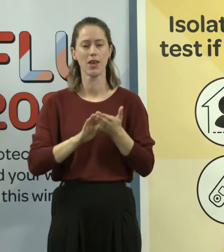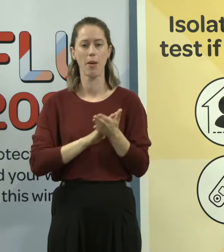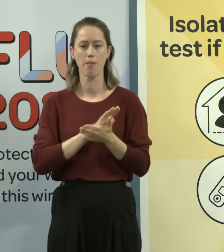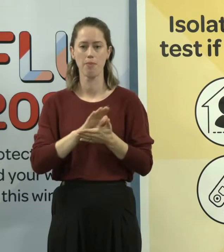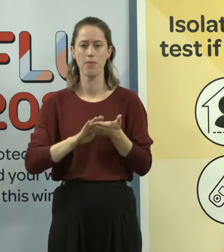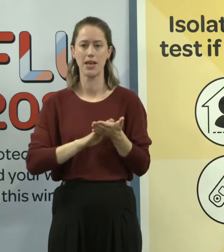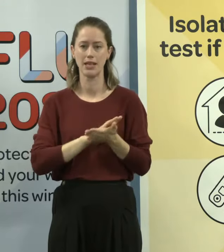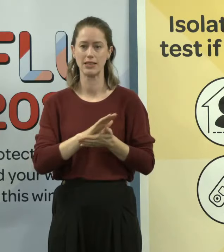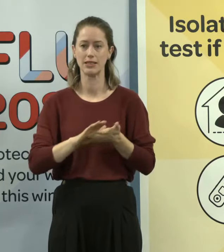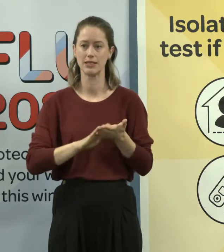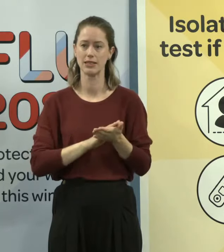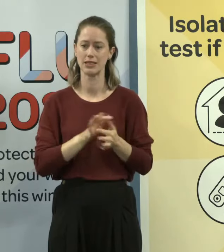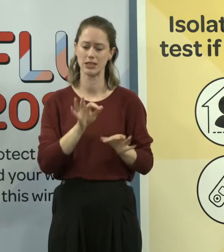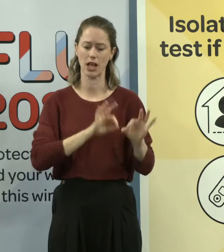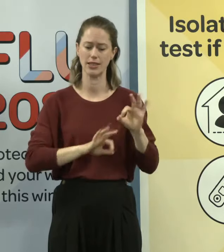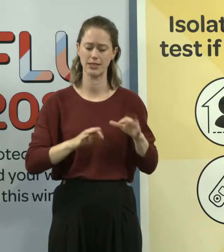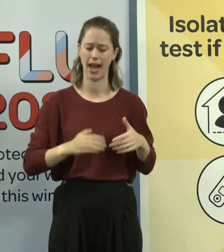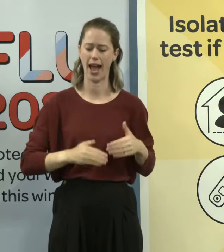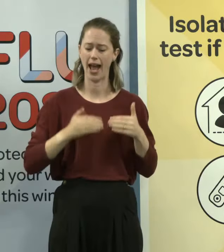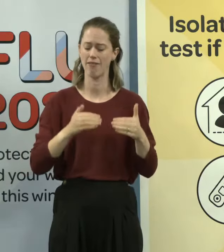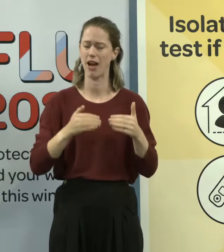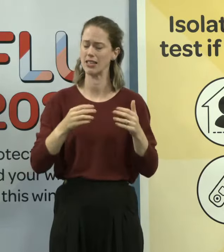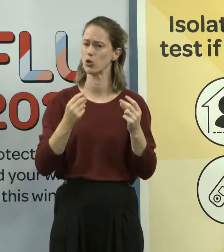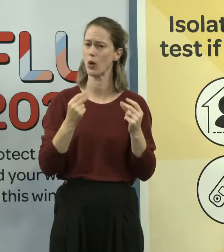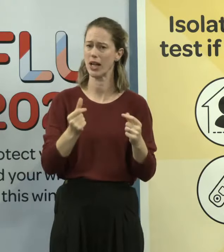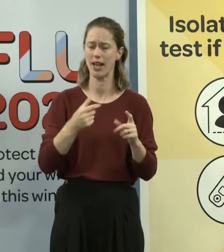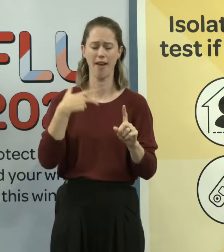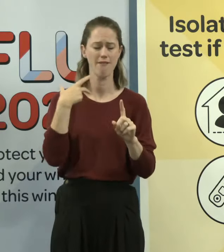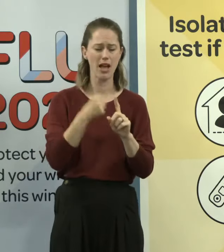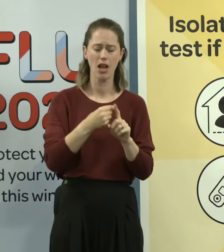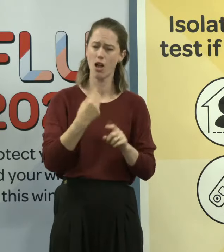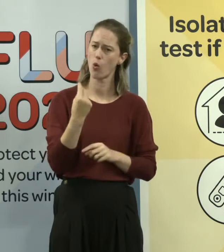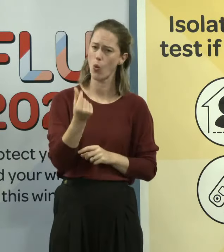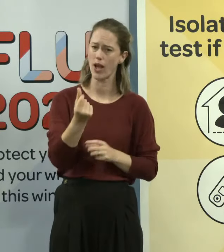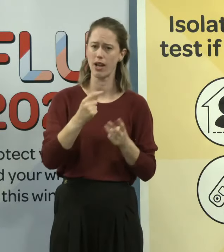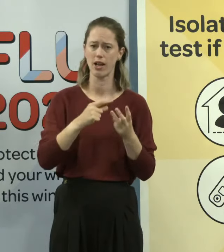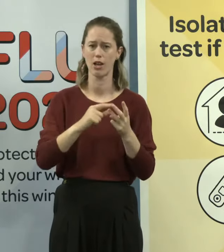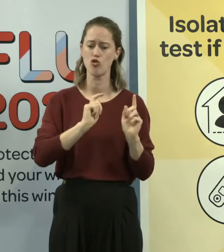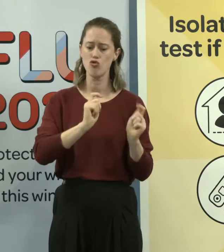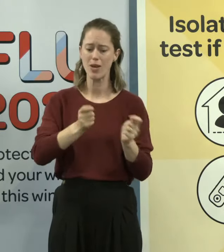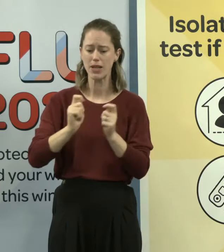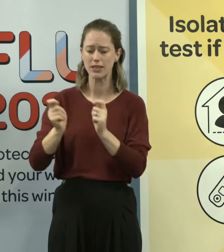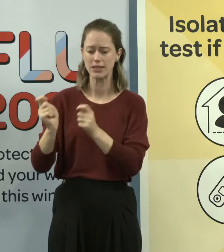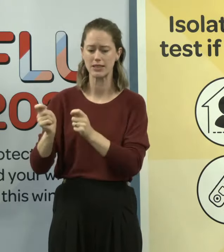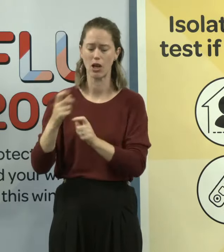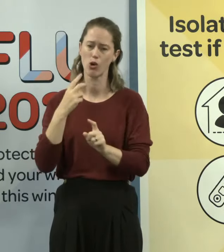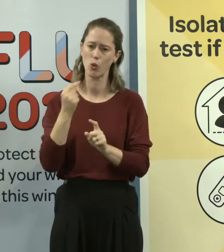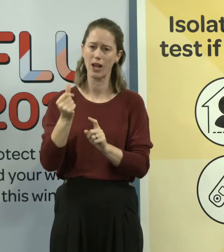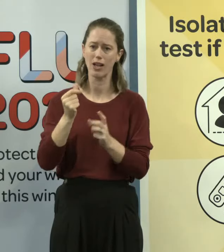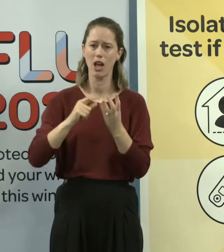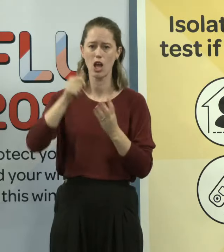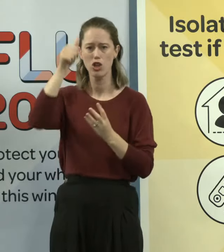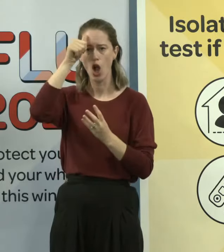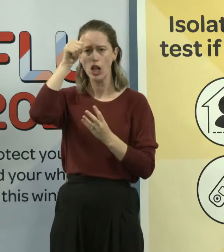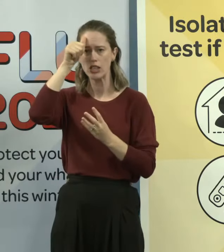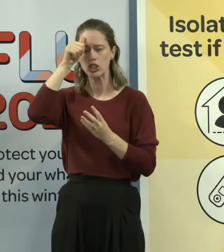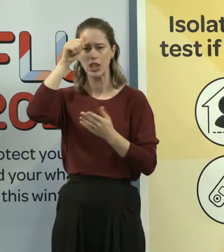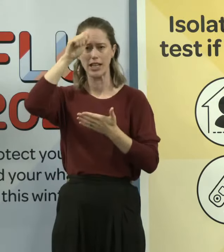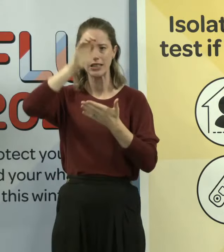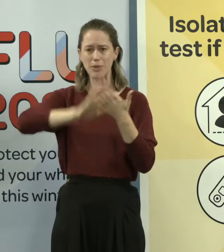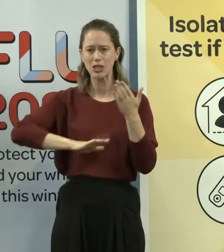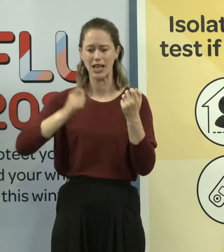whanui, maha i roto i nga ra. Ko